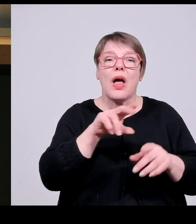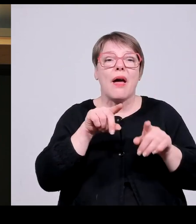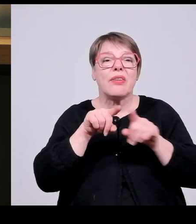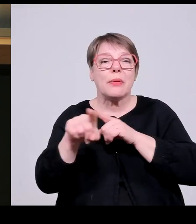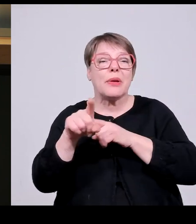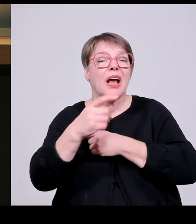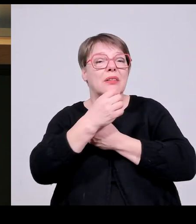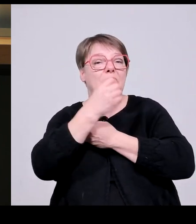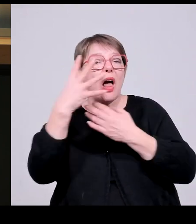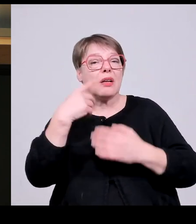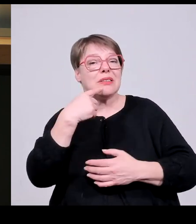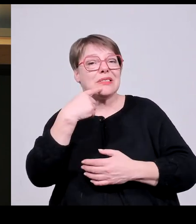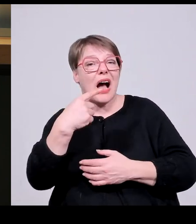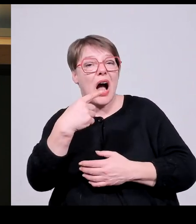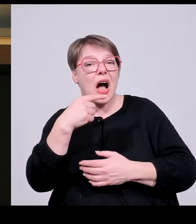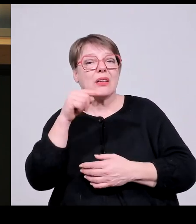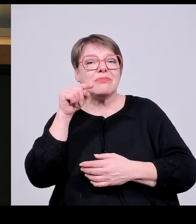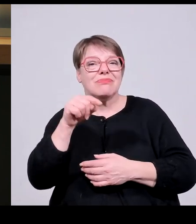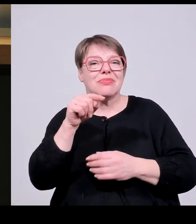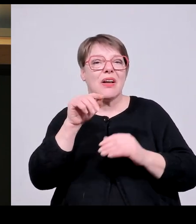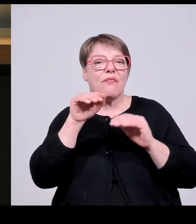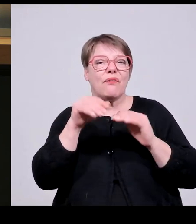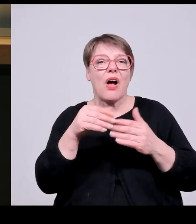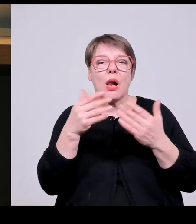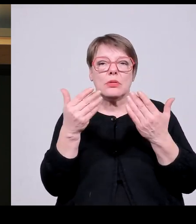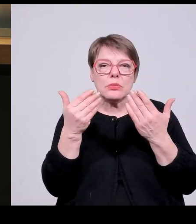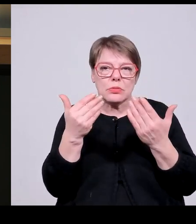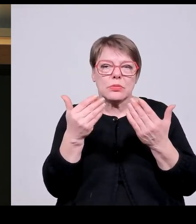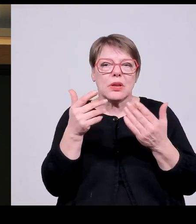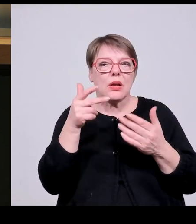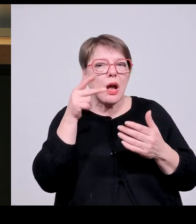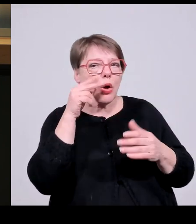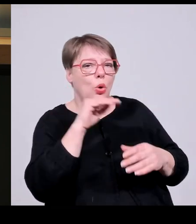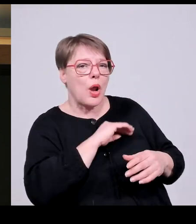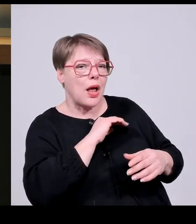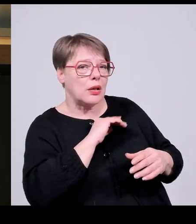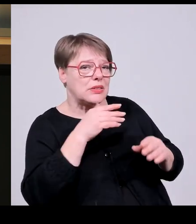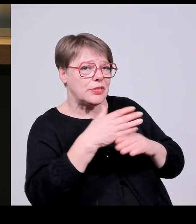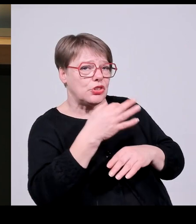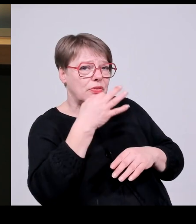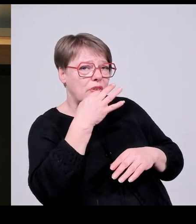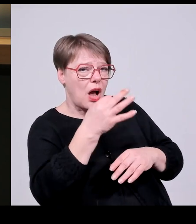Danke, Herr Kollege, dass Sie die Frage zulassen. Habe ich sie richtig verstanden,